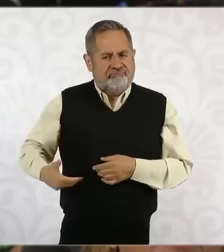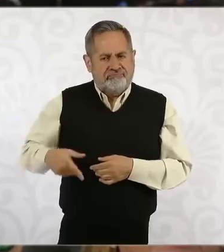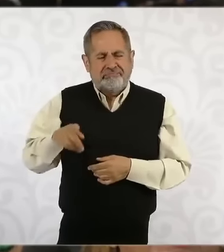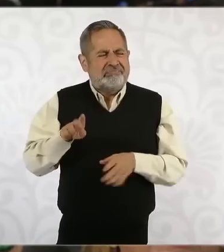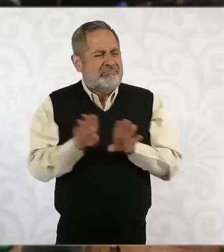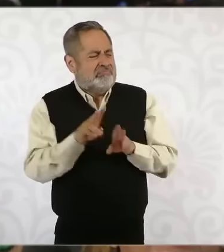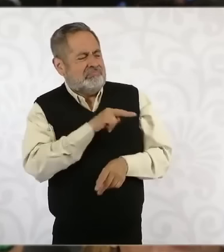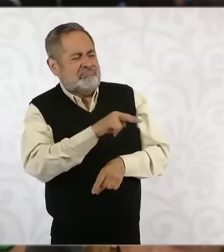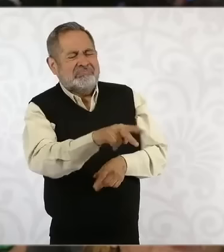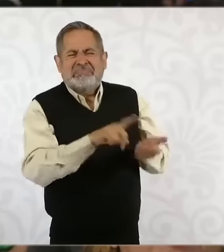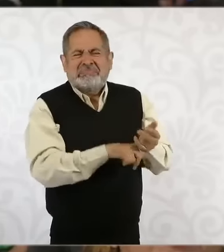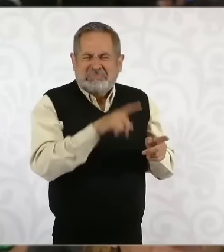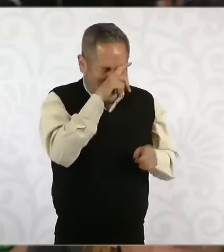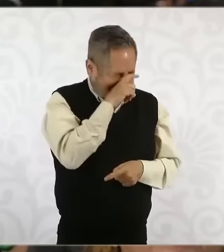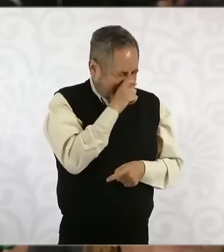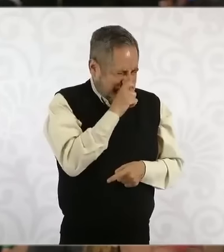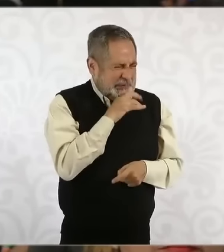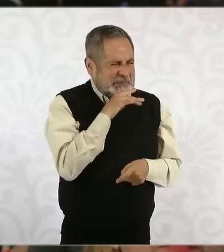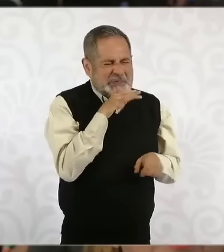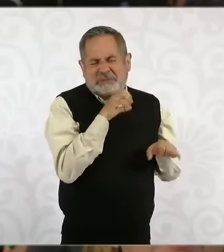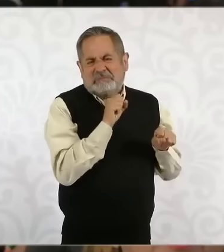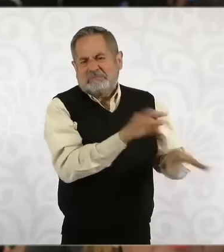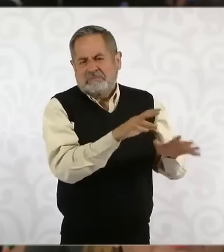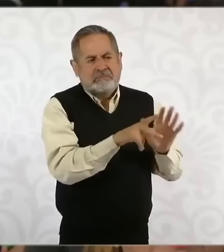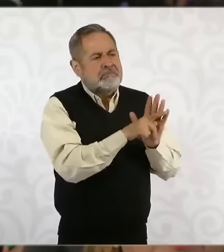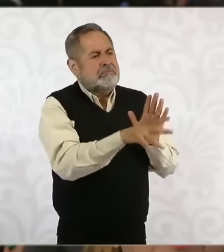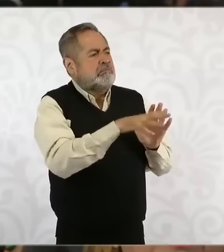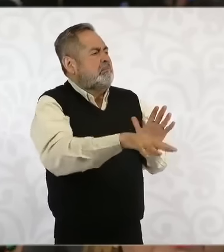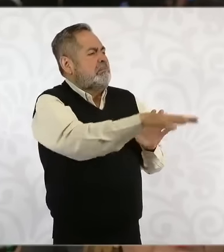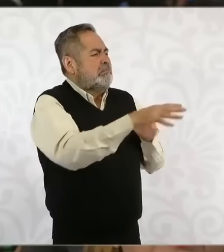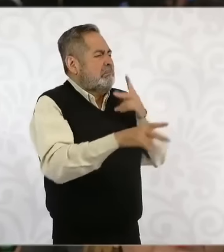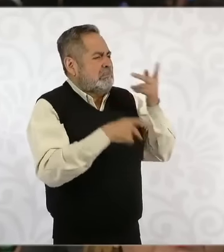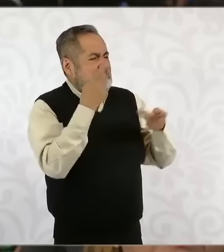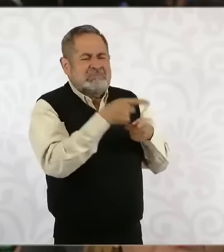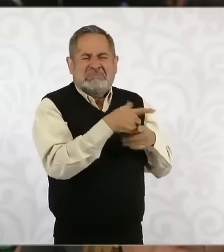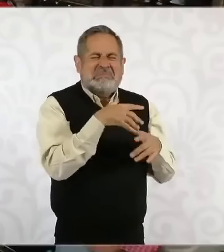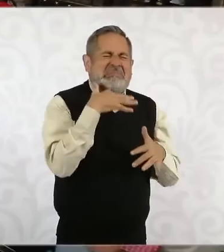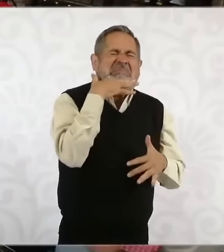le digo, de putrefacción de un sector de la prensa que está dispuesta a todo. por favor.